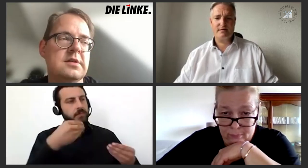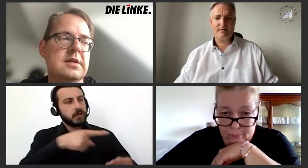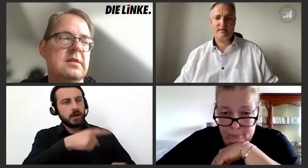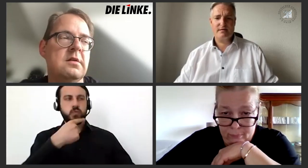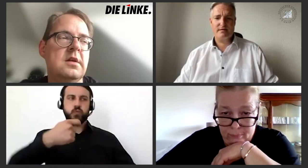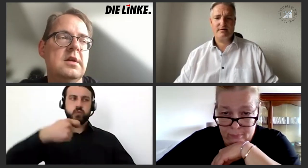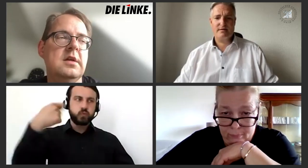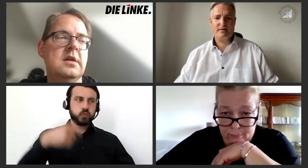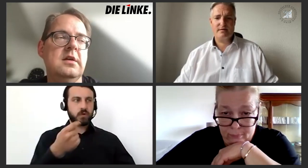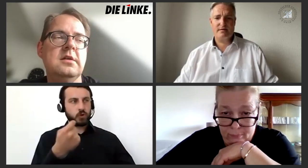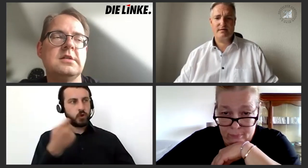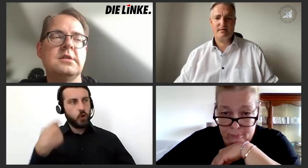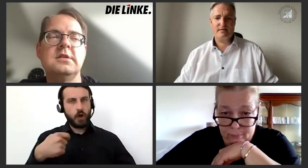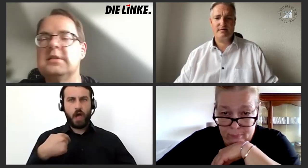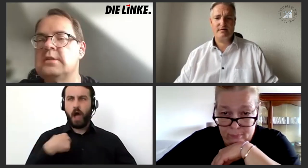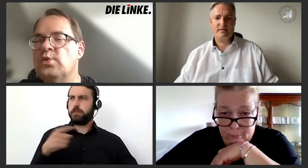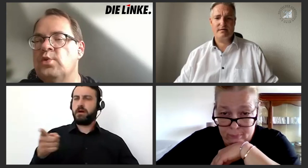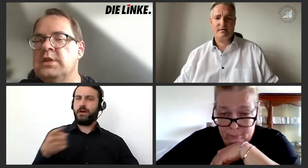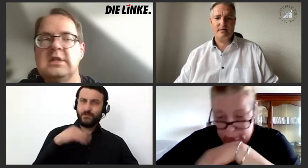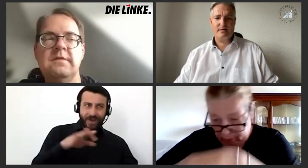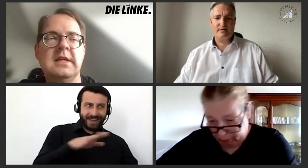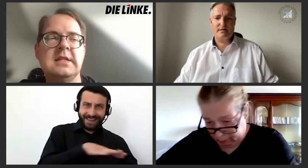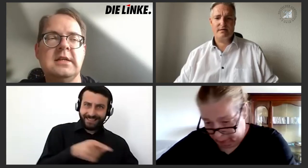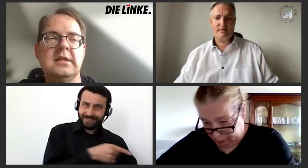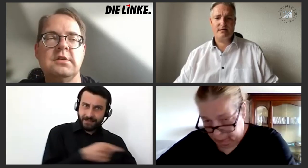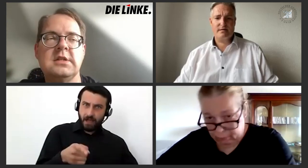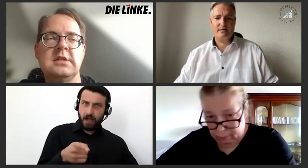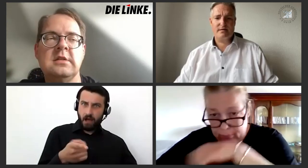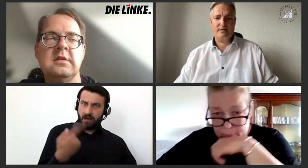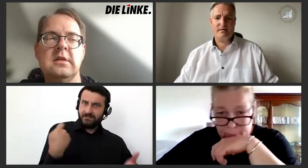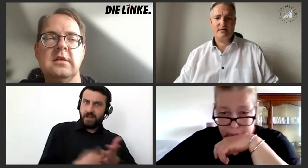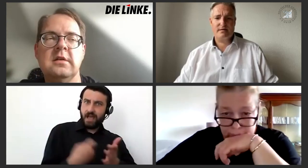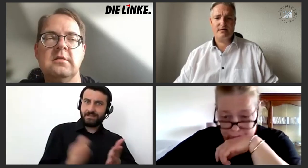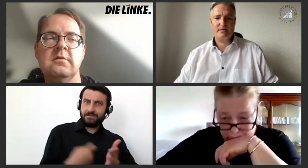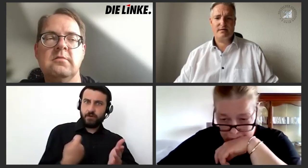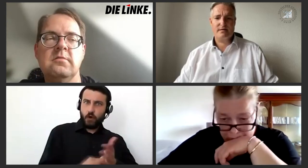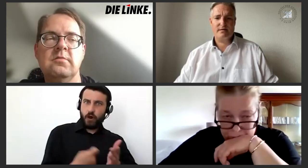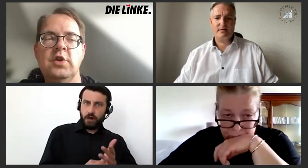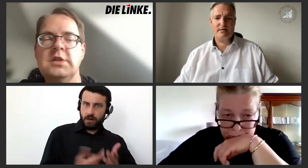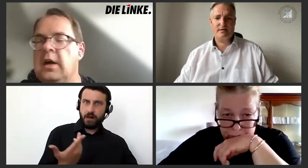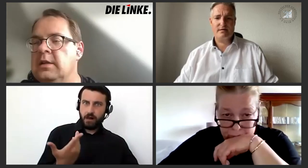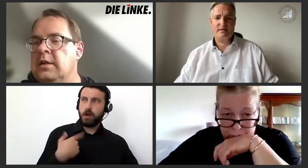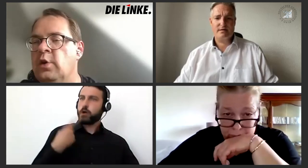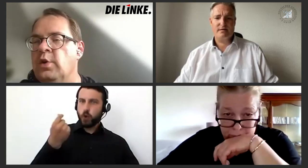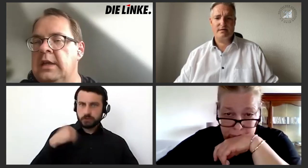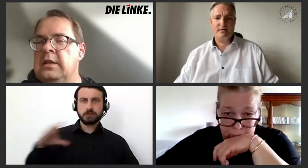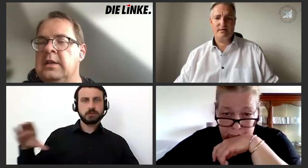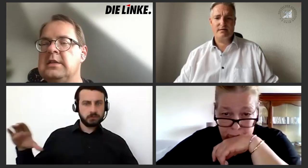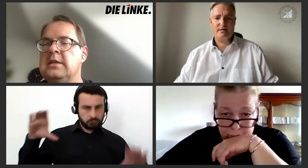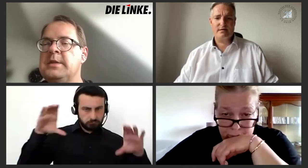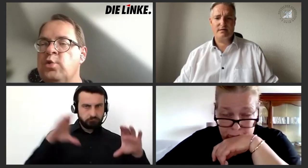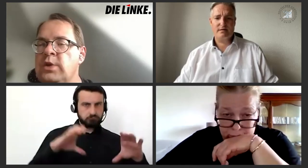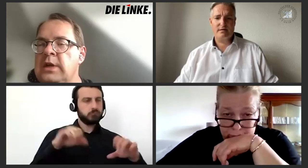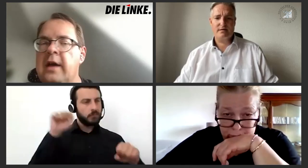kosten würden, aber ich glaube für unsere Kinder sollte es uns Wert sein, kostenneutral dann auch